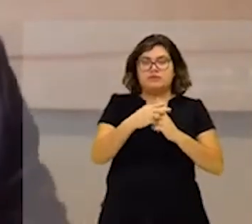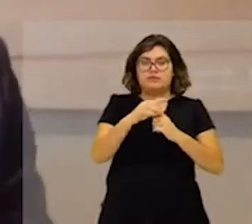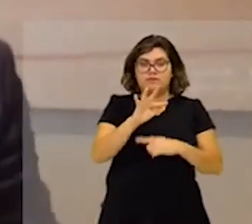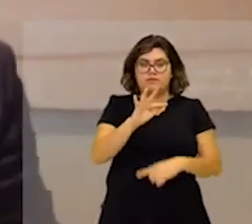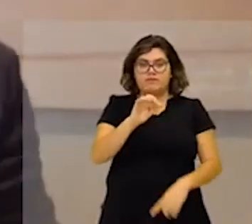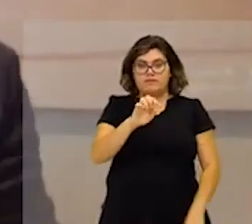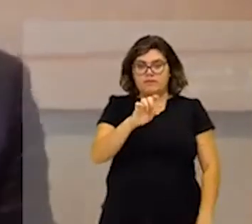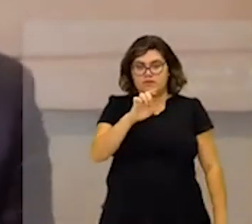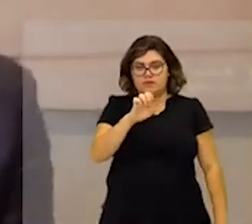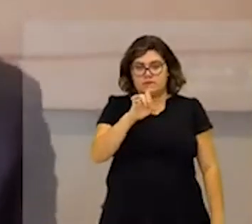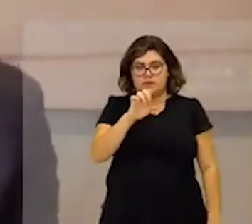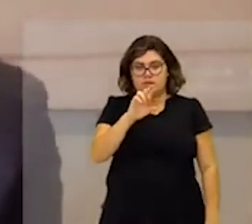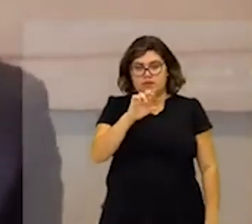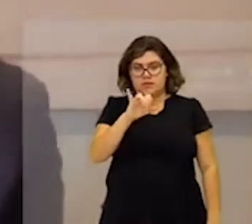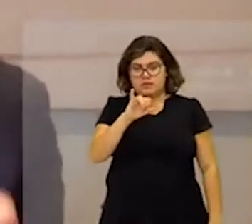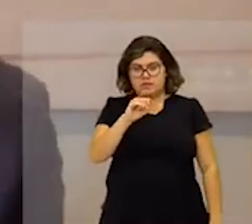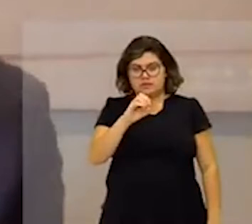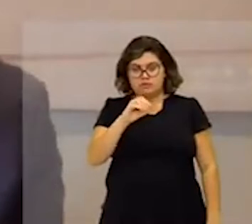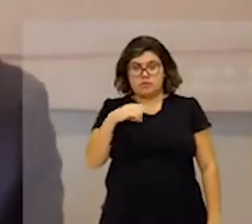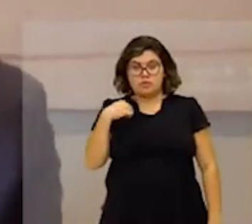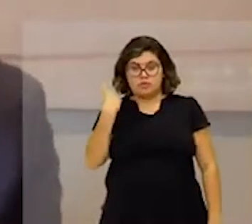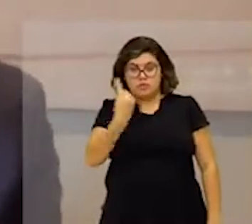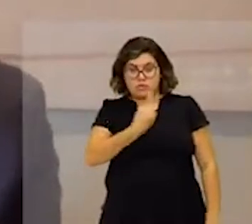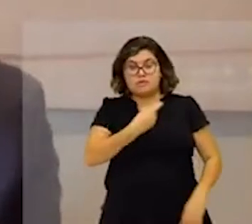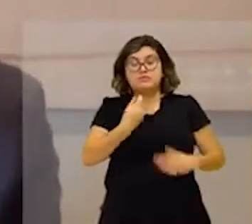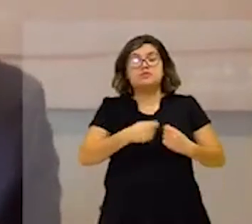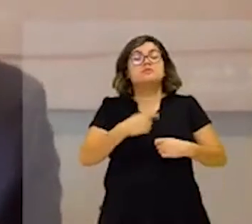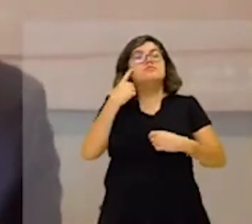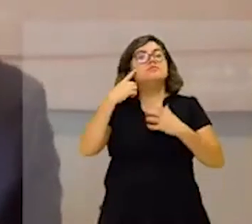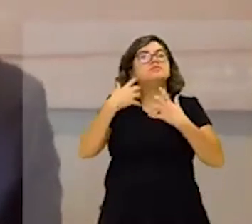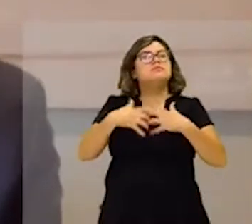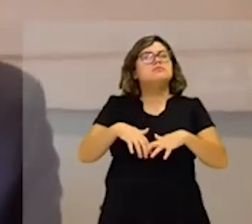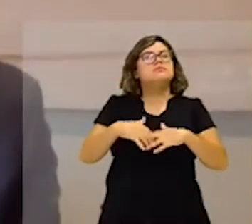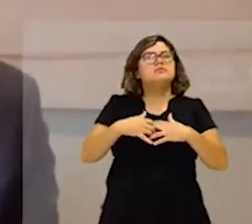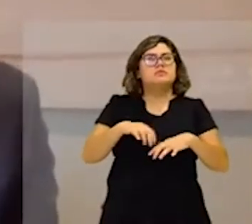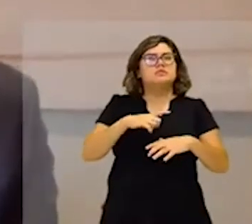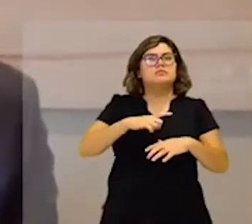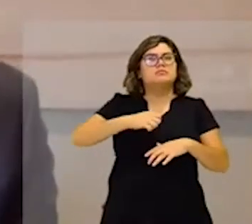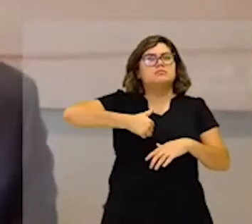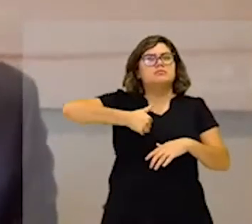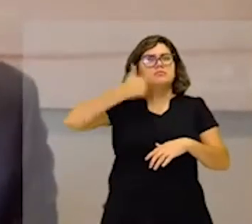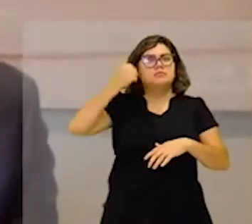nós precisaremos pensar em primeiro fazer uma alteração do texto condicional isso não passou